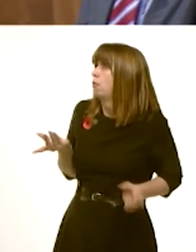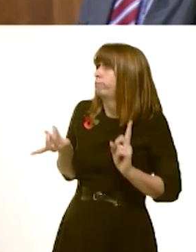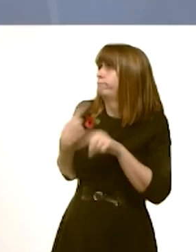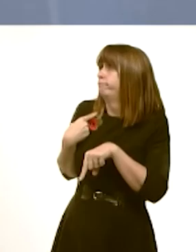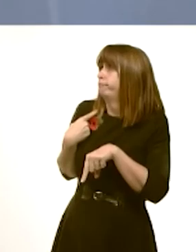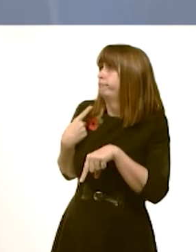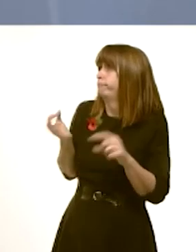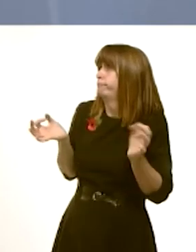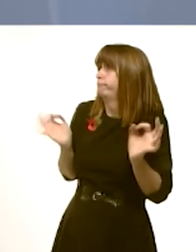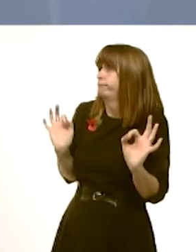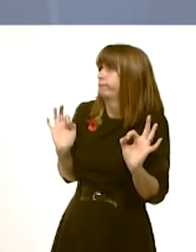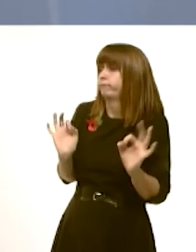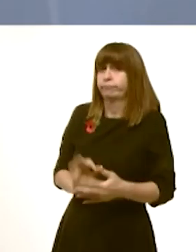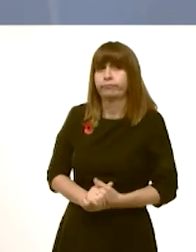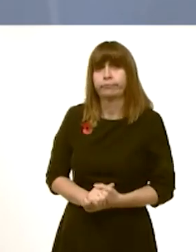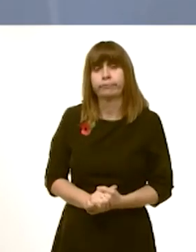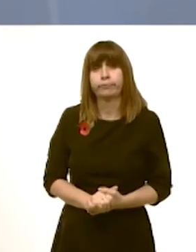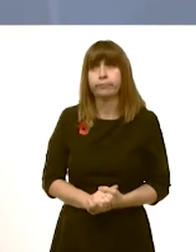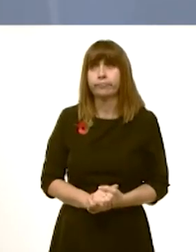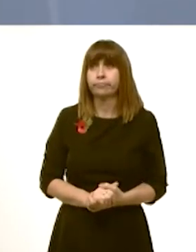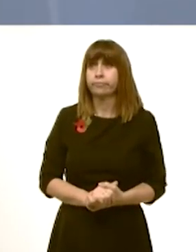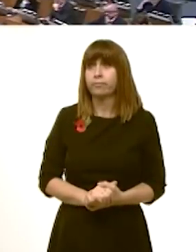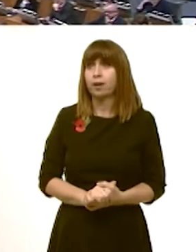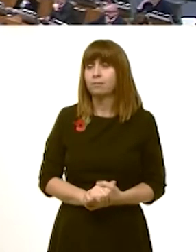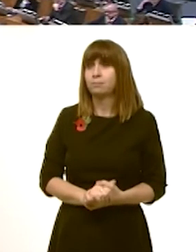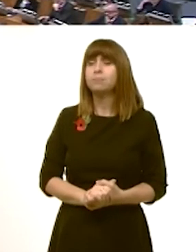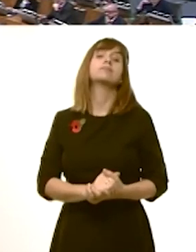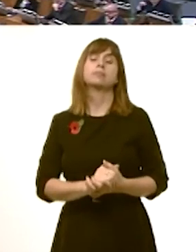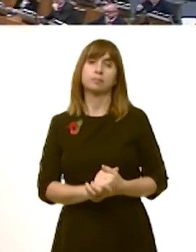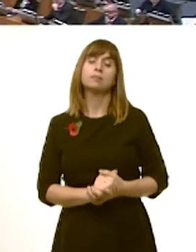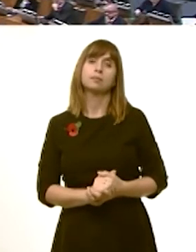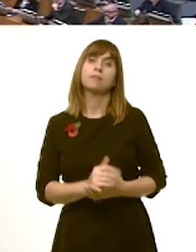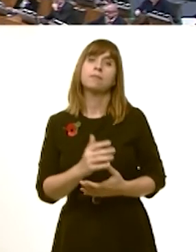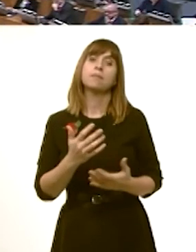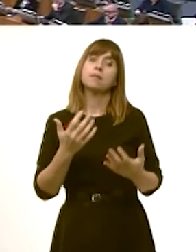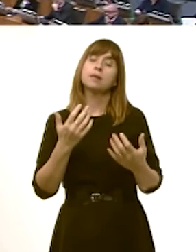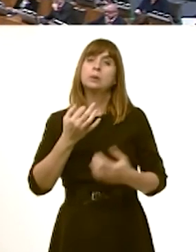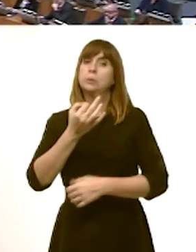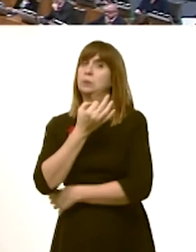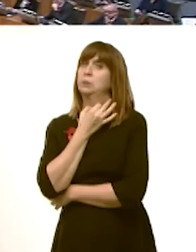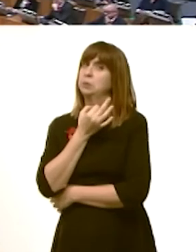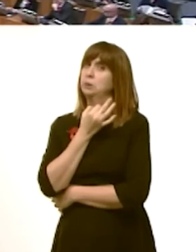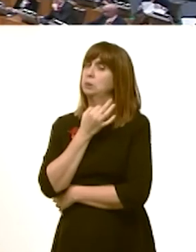Aled Roberts: Mae yna berig, wrth gwrs, y bydd y rheilffordd yn y gogledd, fel rych